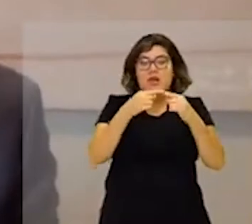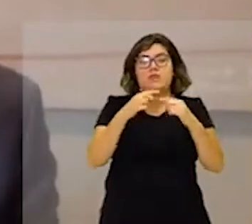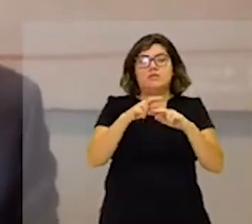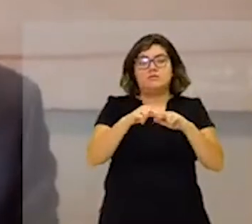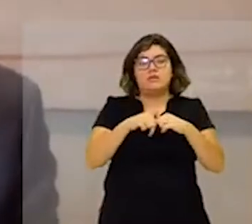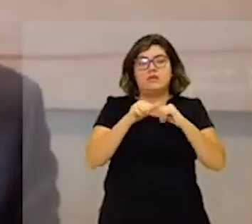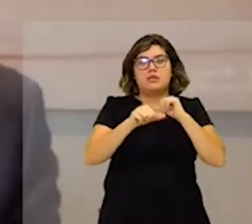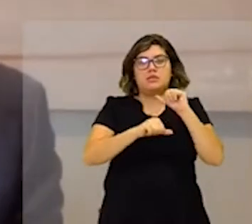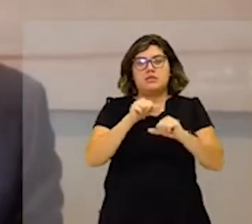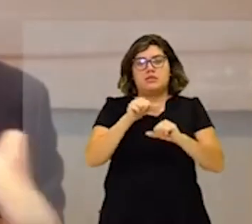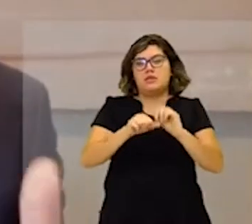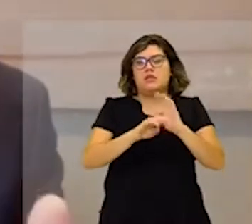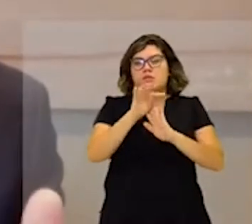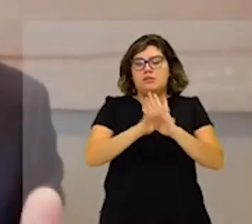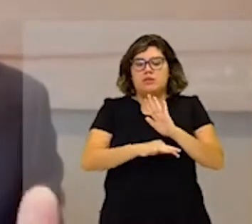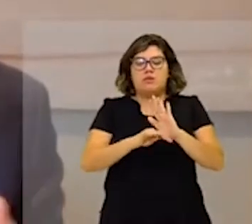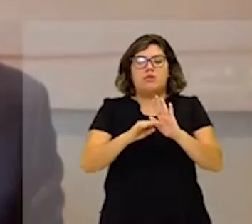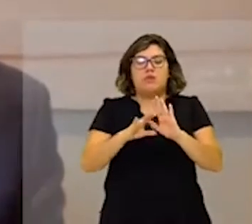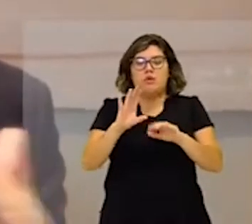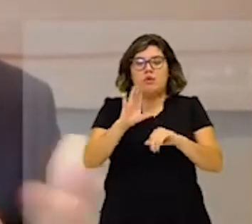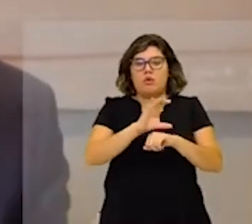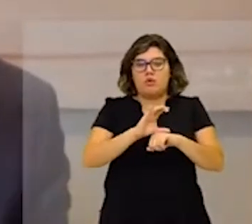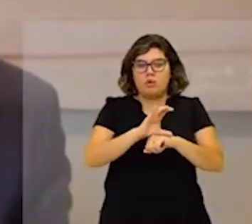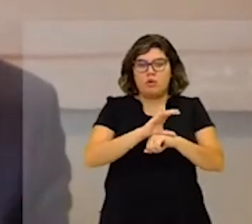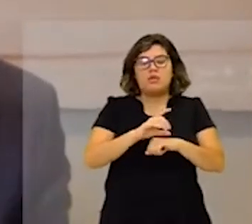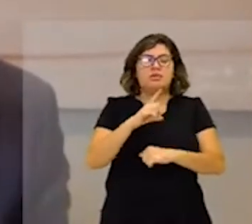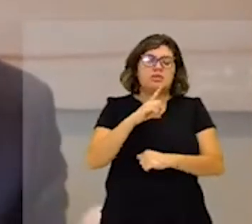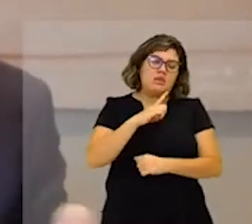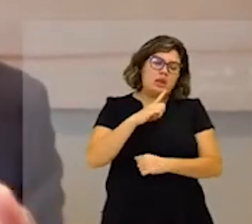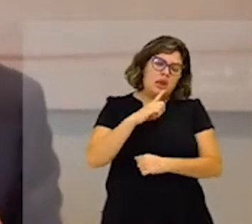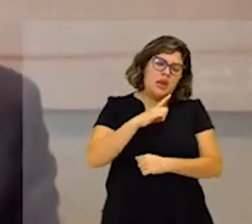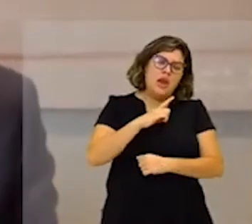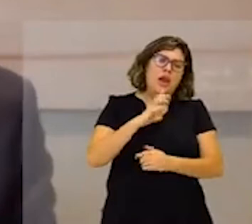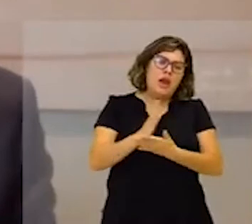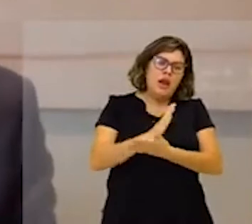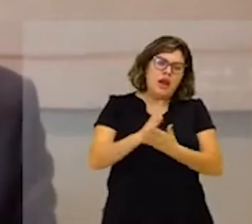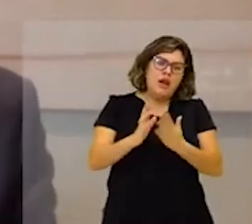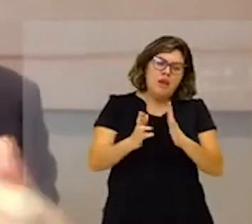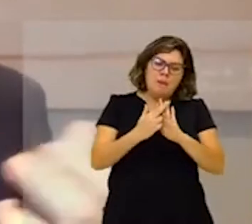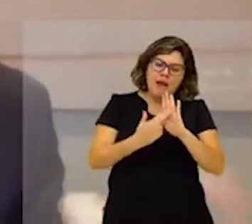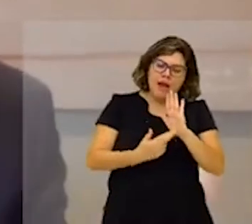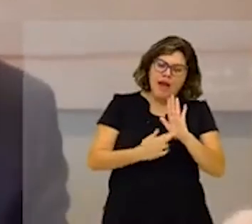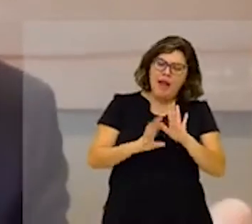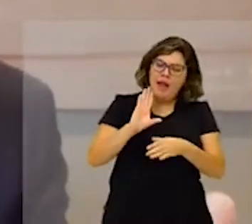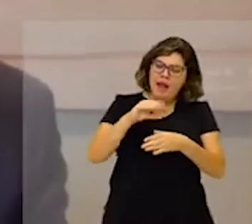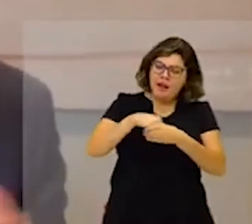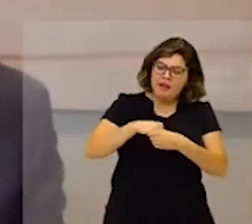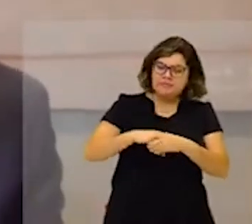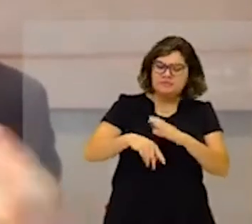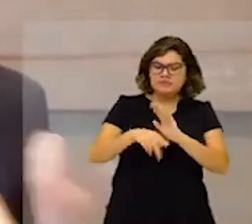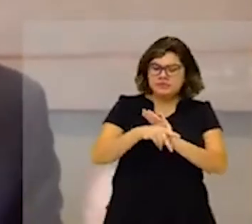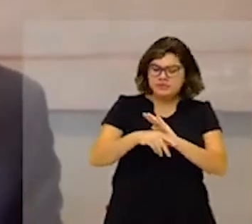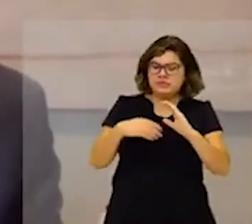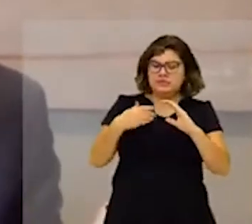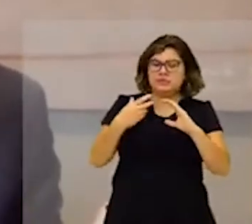texto constitucional nós temos alguns regimentos internos de câmeras e de assembleias que já estão